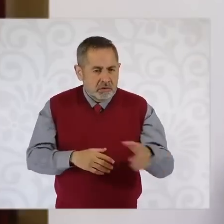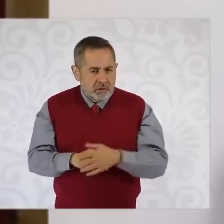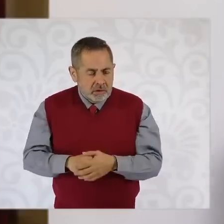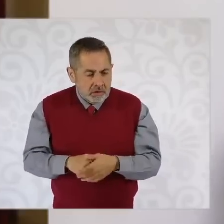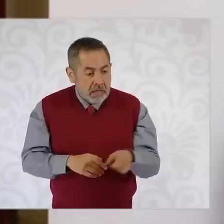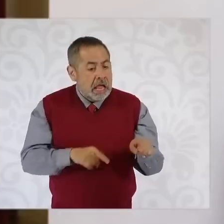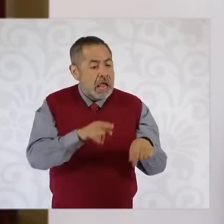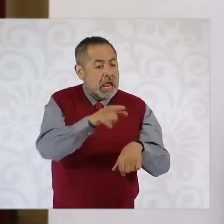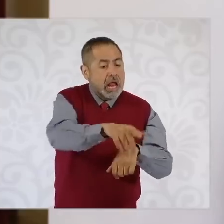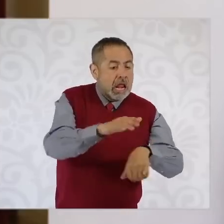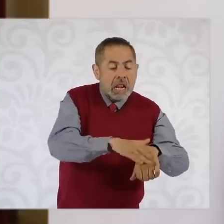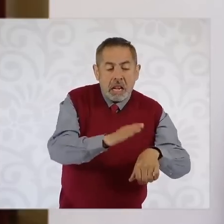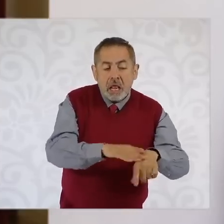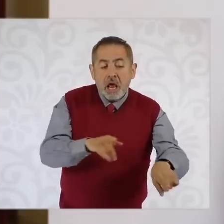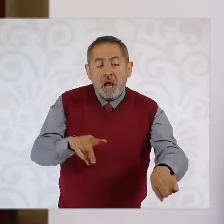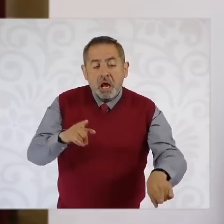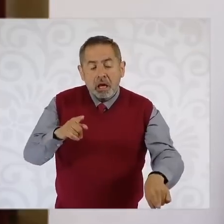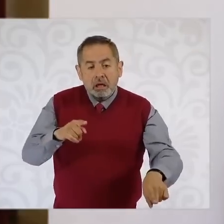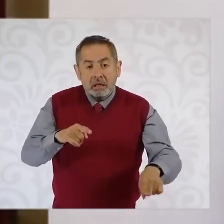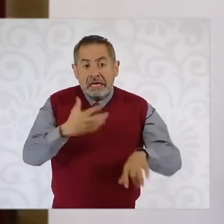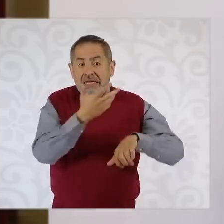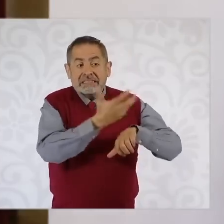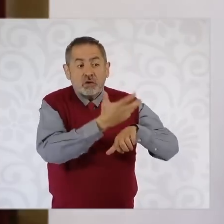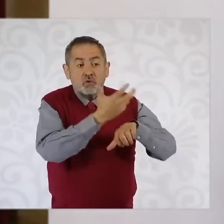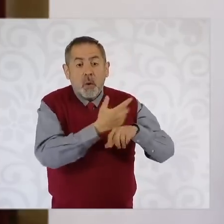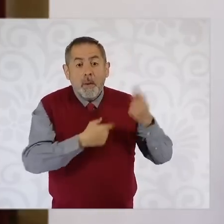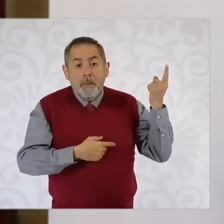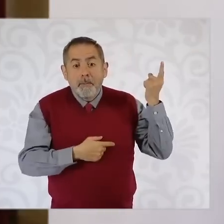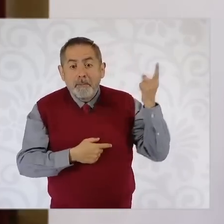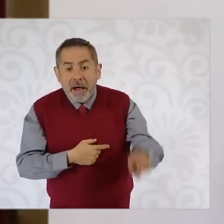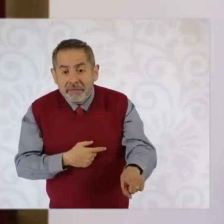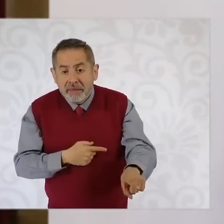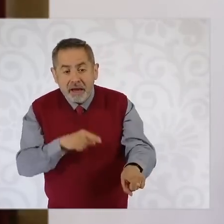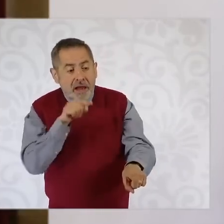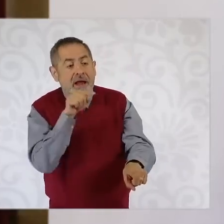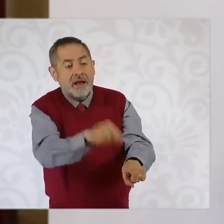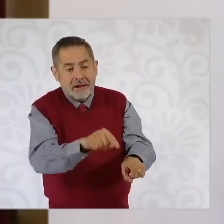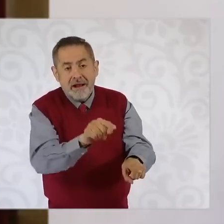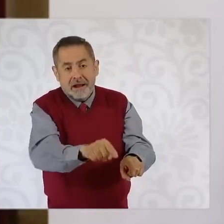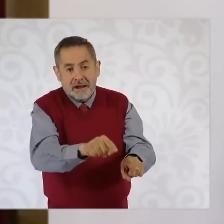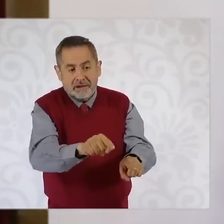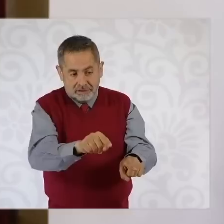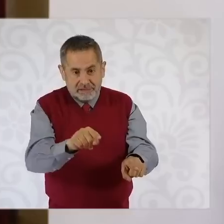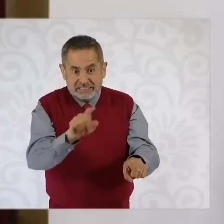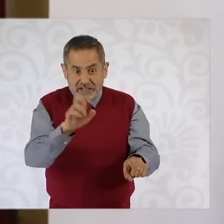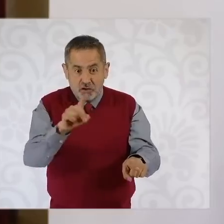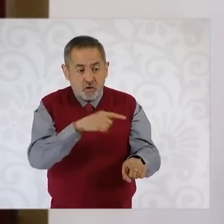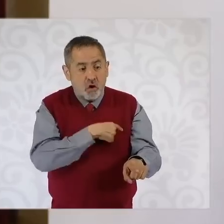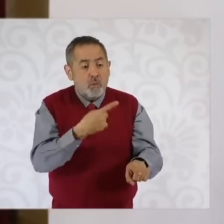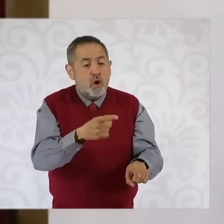ISO o sea de parte de Estados Unidos para prestar los 40000 millones de dólares dicho por la